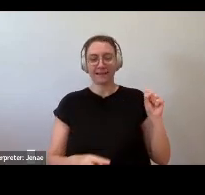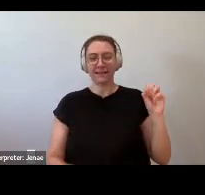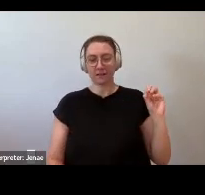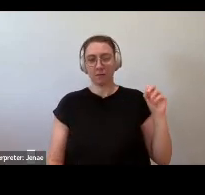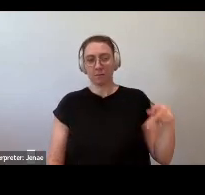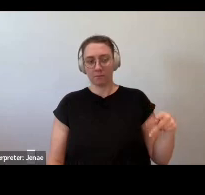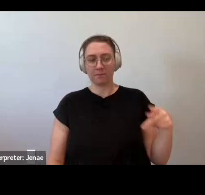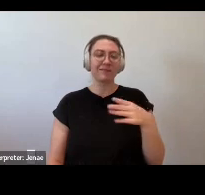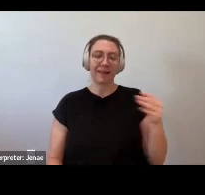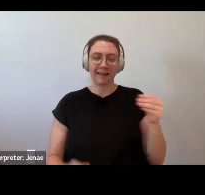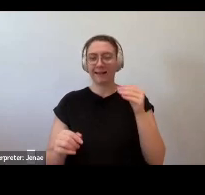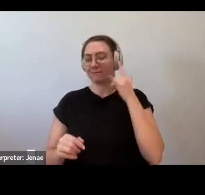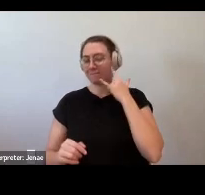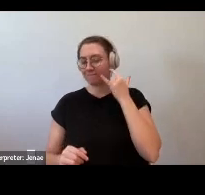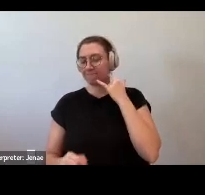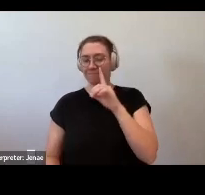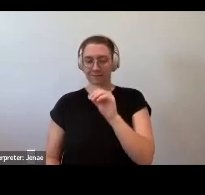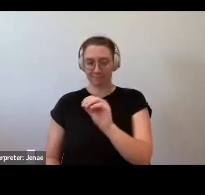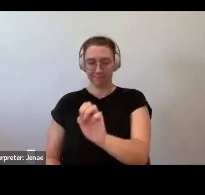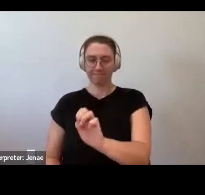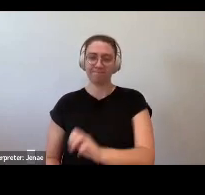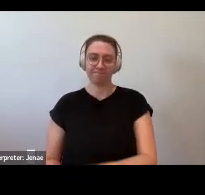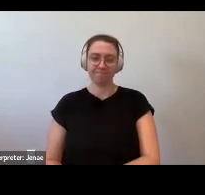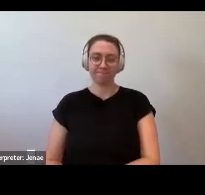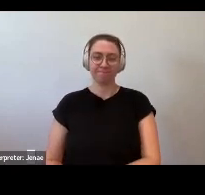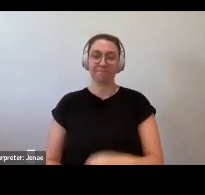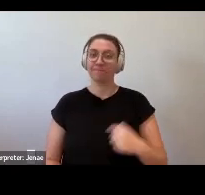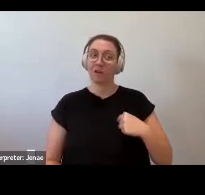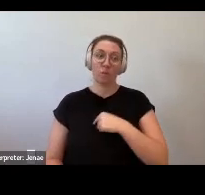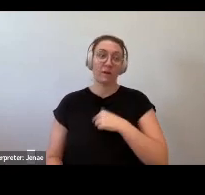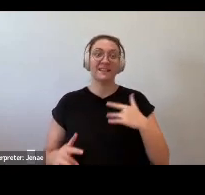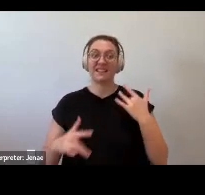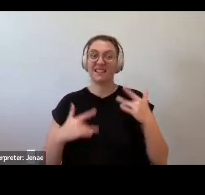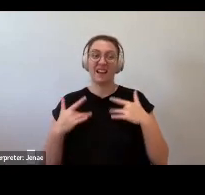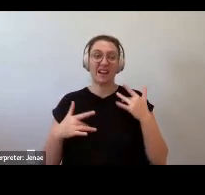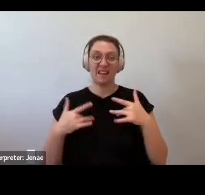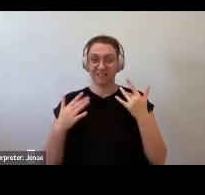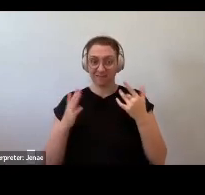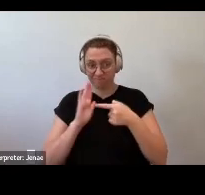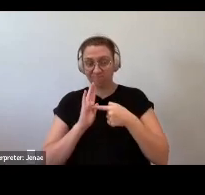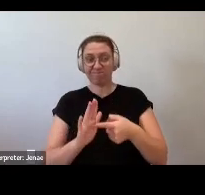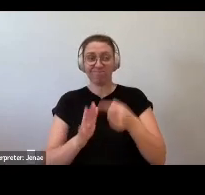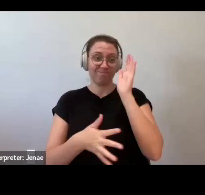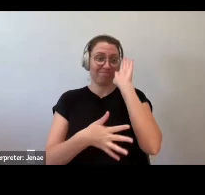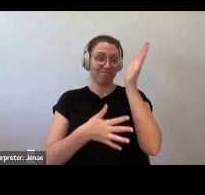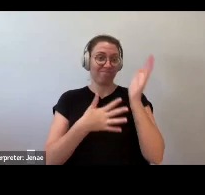Departamento de Educación de California. Nos complace presentar esta serie de seminarios web. Nuestro objetivo es